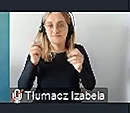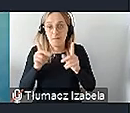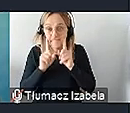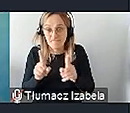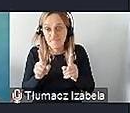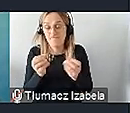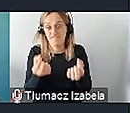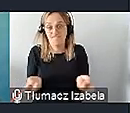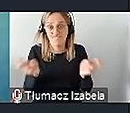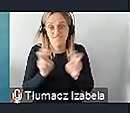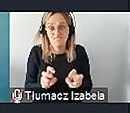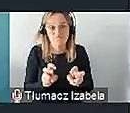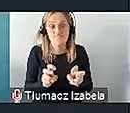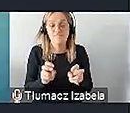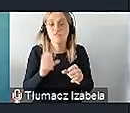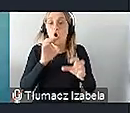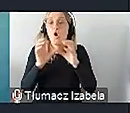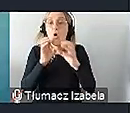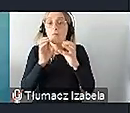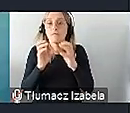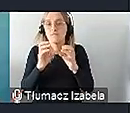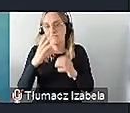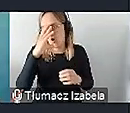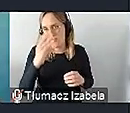została wymyślona przede wszystkim do komunikowania się wizualnie.